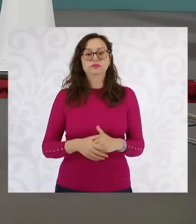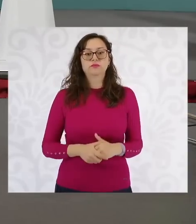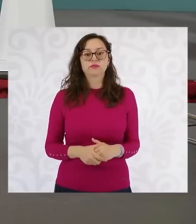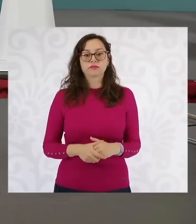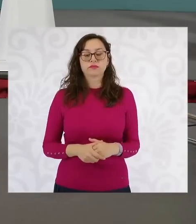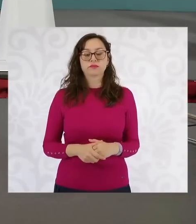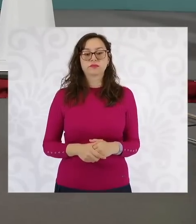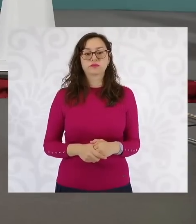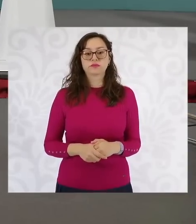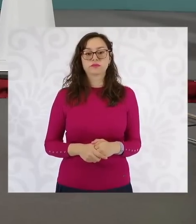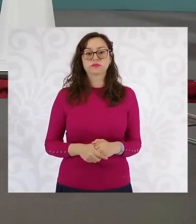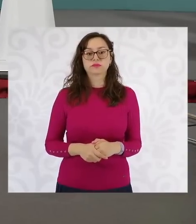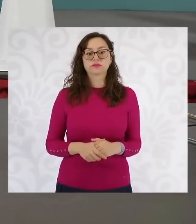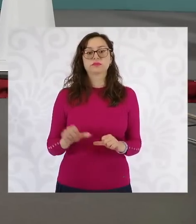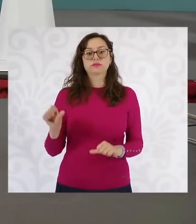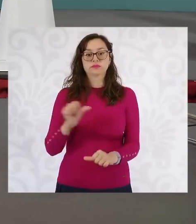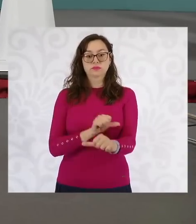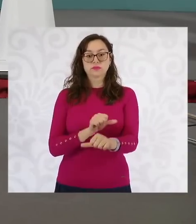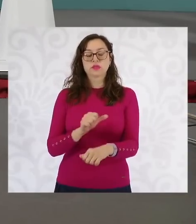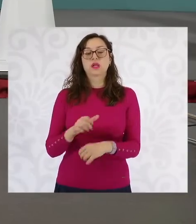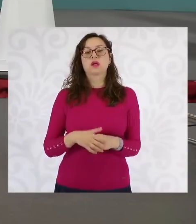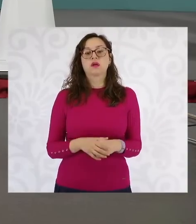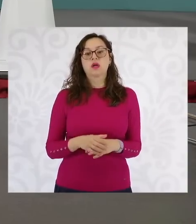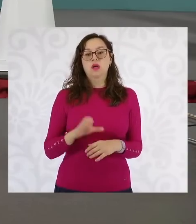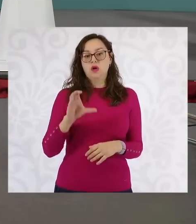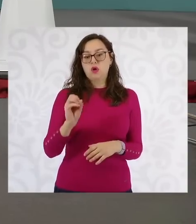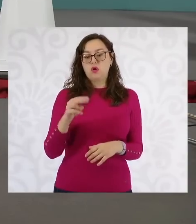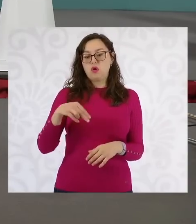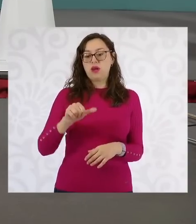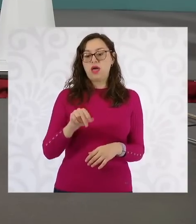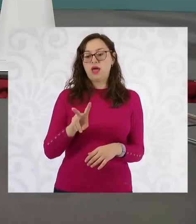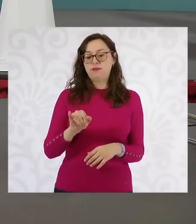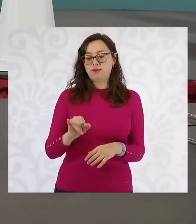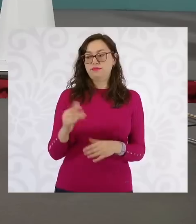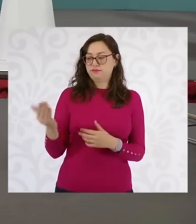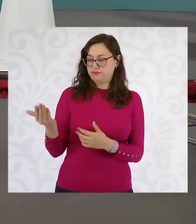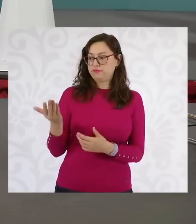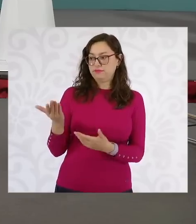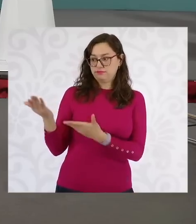más yo ca la palabra a Rodrigo Chávez para que nos comentara lo correspondiente a conavi muchas